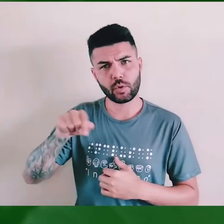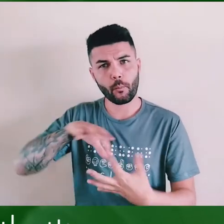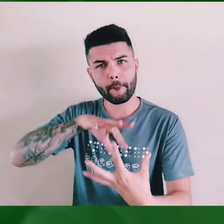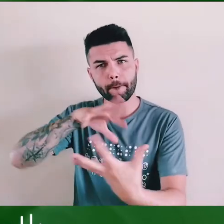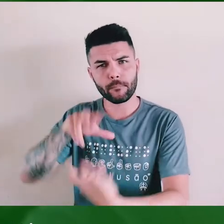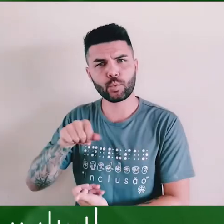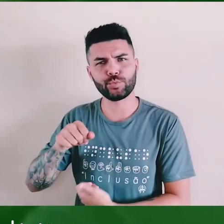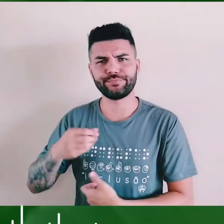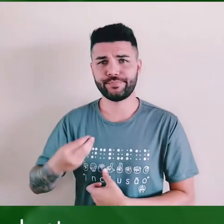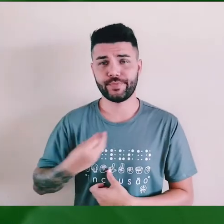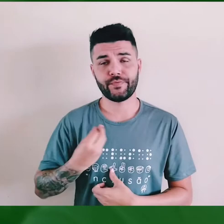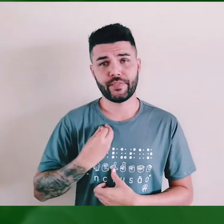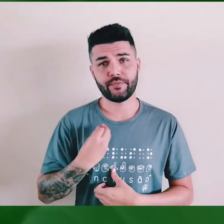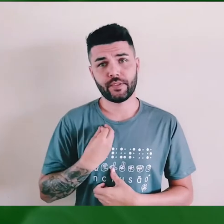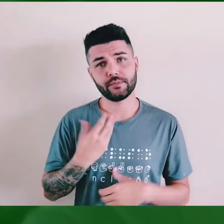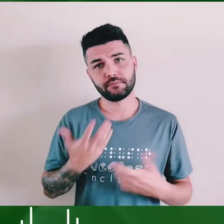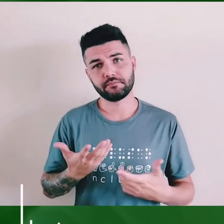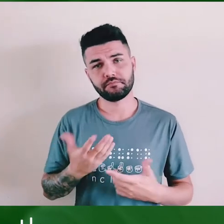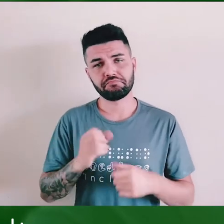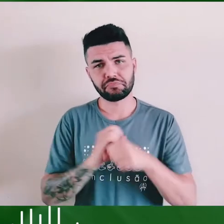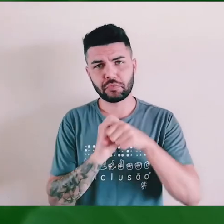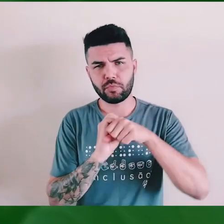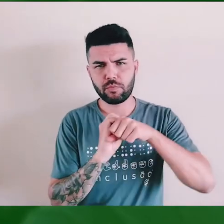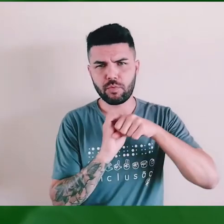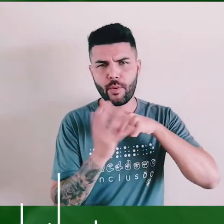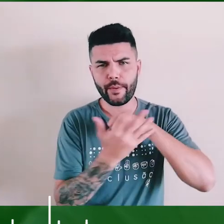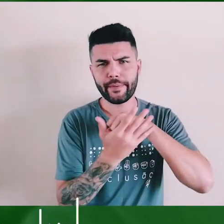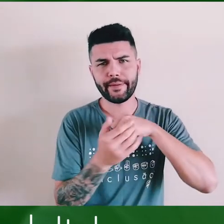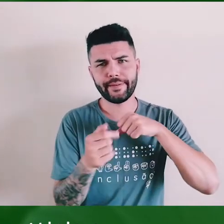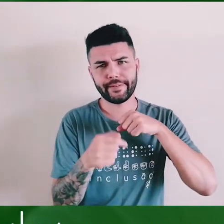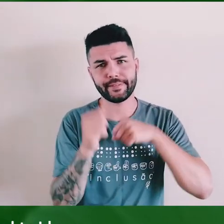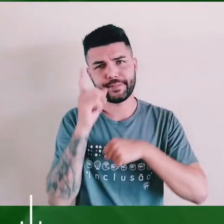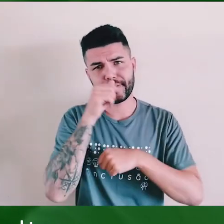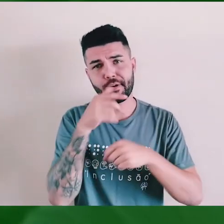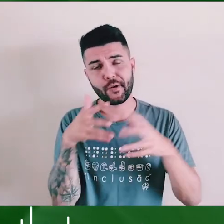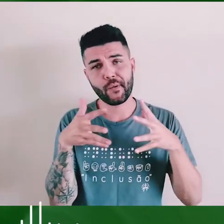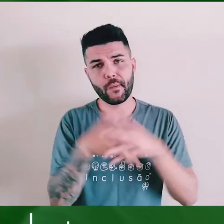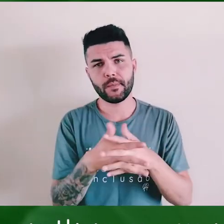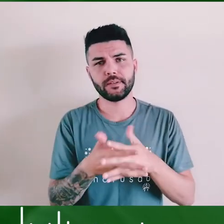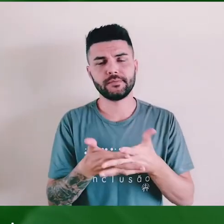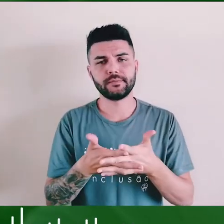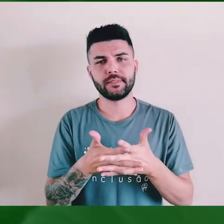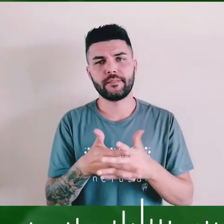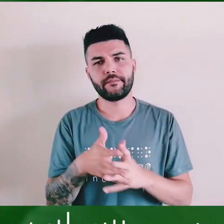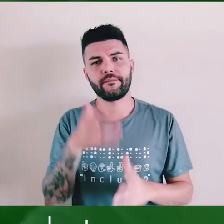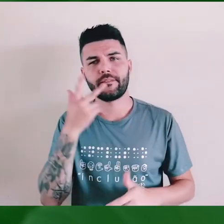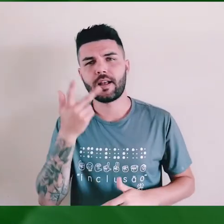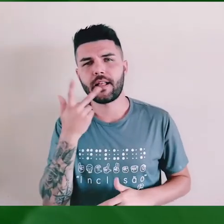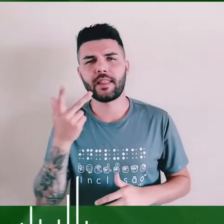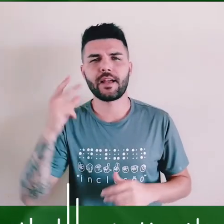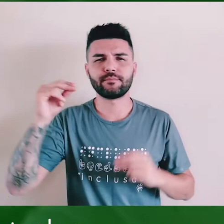nesse mundo que a gente ta vivendo de pandemia, eu vejo muita gente falando em voltar o futebol